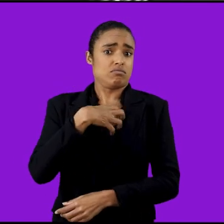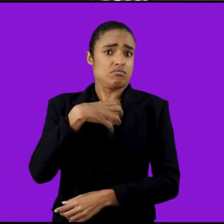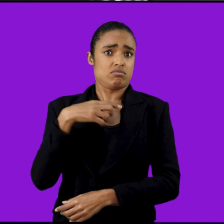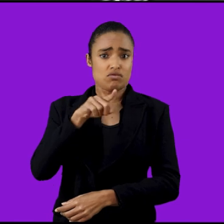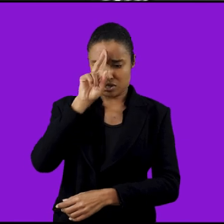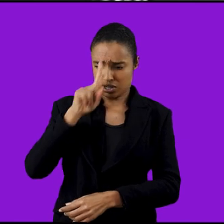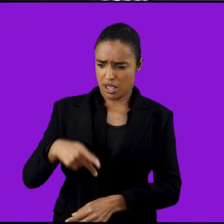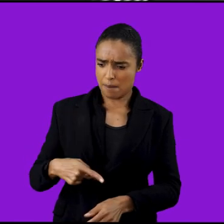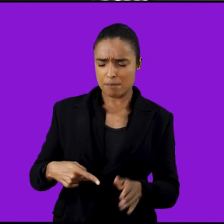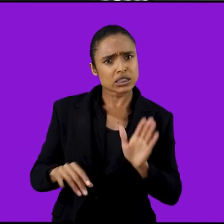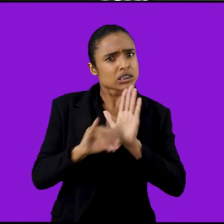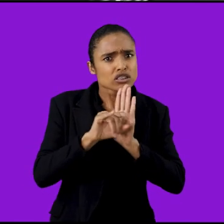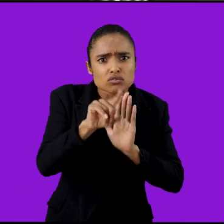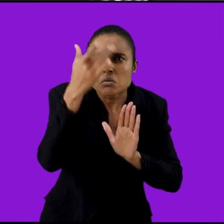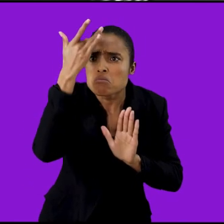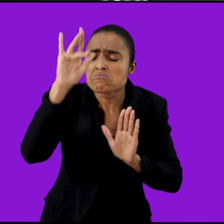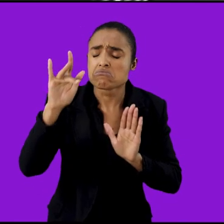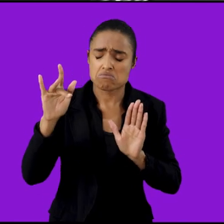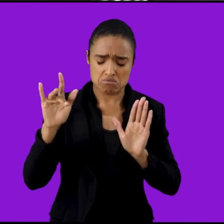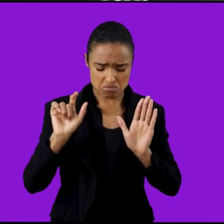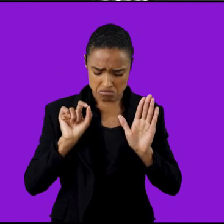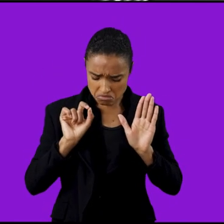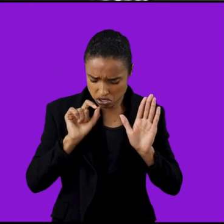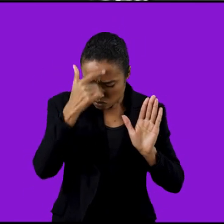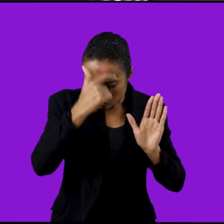vem quando você se conhece… se você não sabe quem você é, tu não vai conseguir